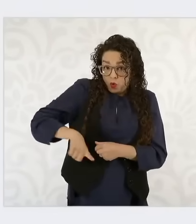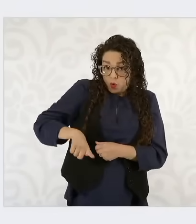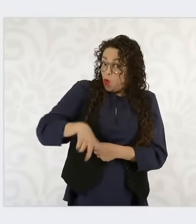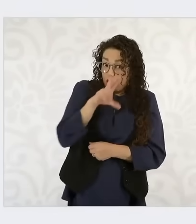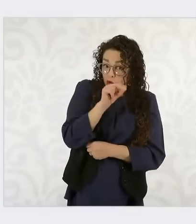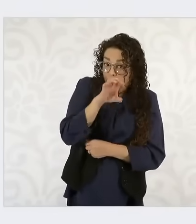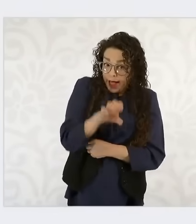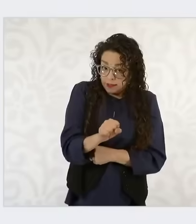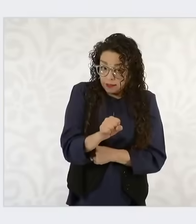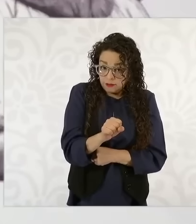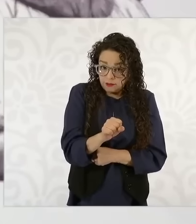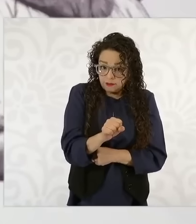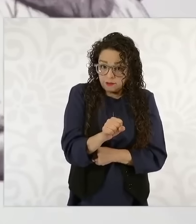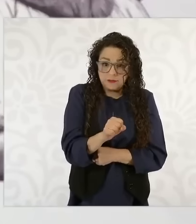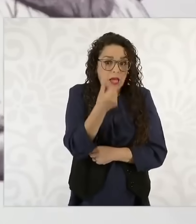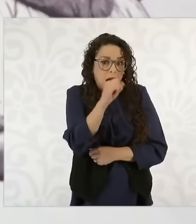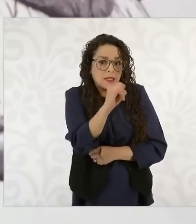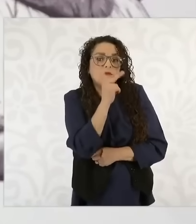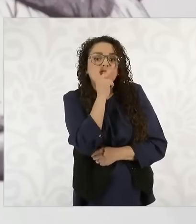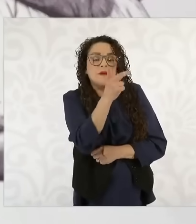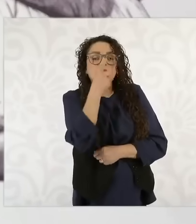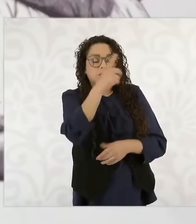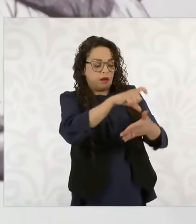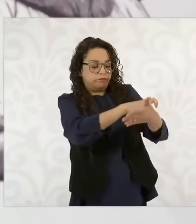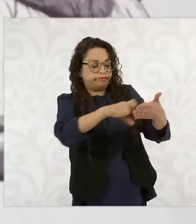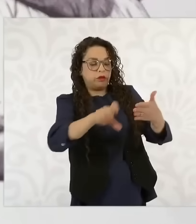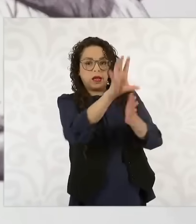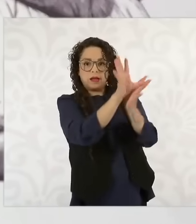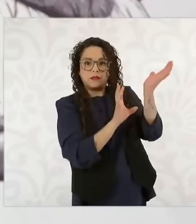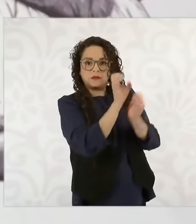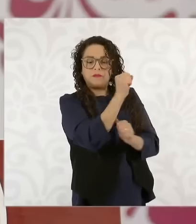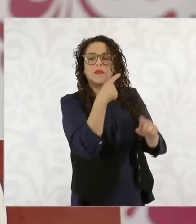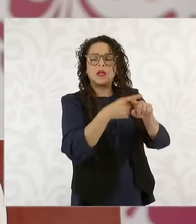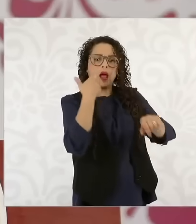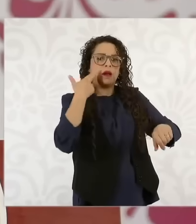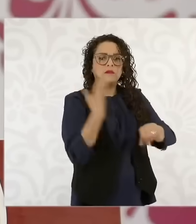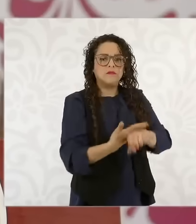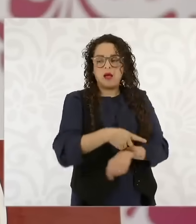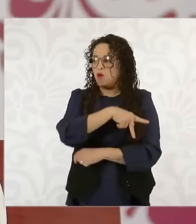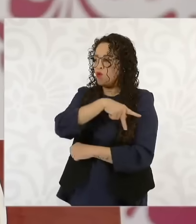o sea, la Constitución decía, todo el servicio público le corresponde al Estado y se inventa que